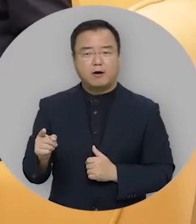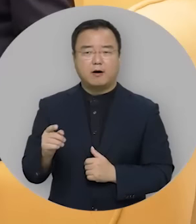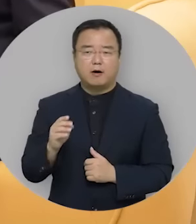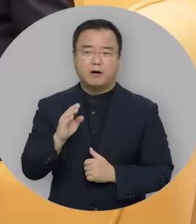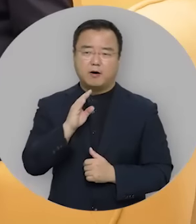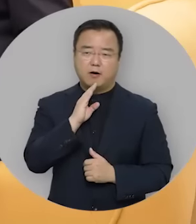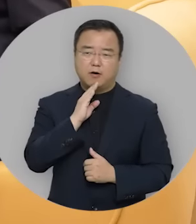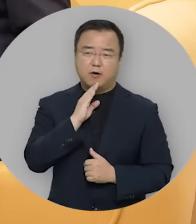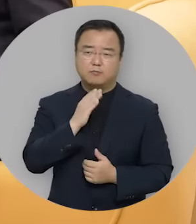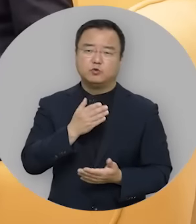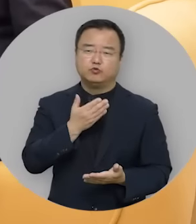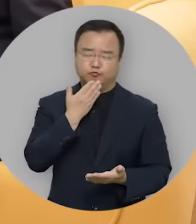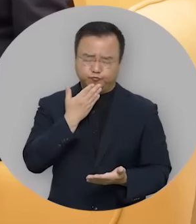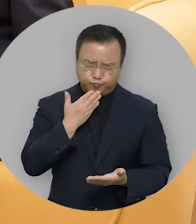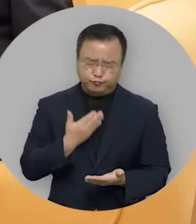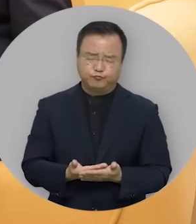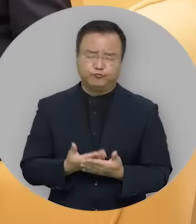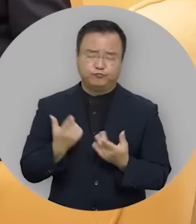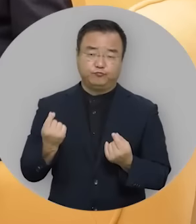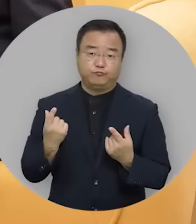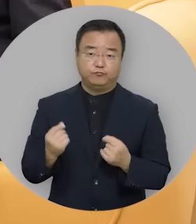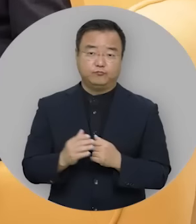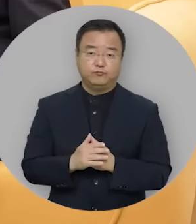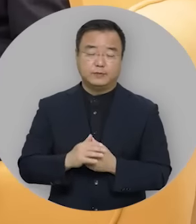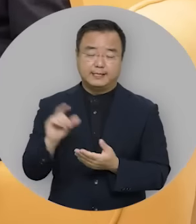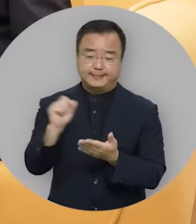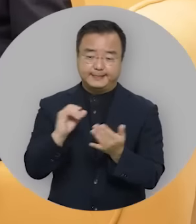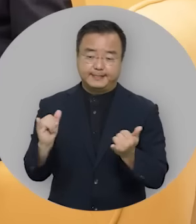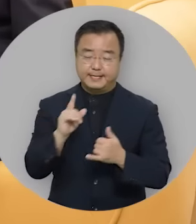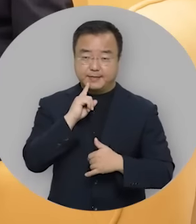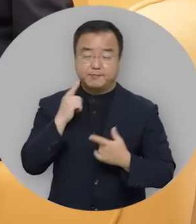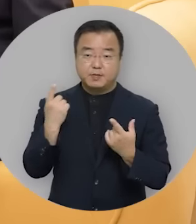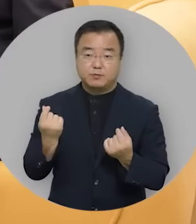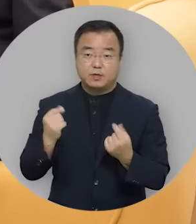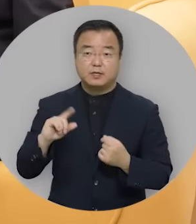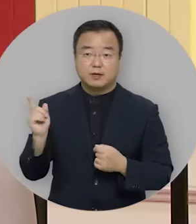가장 어떻게 보면 중요할 수밖에 없는 게 아까 작가님께서도 말씀하셨잖아요.